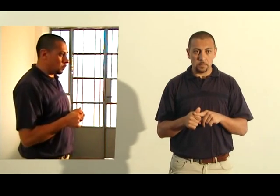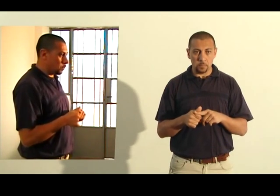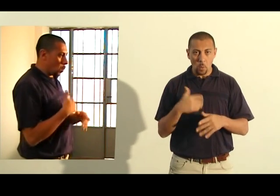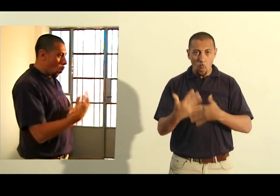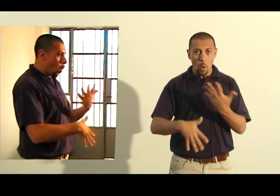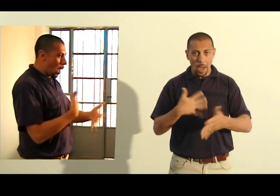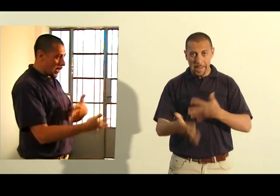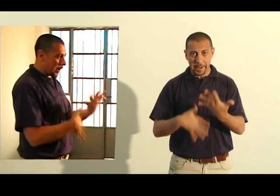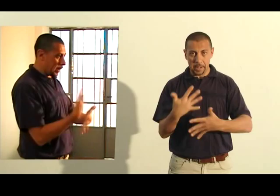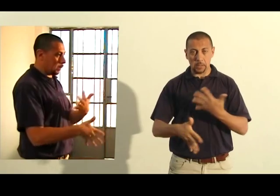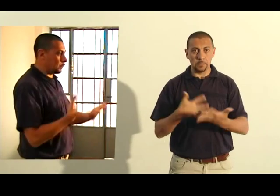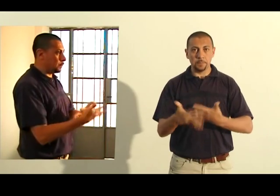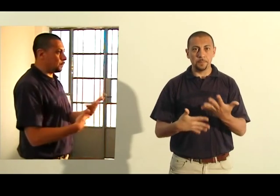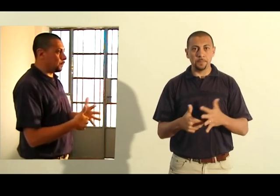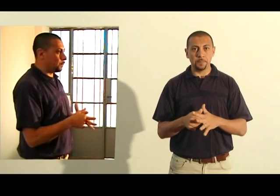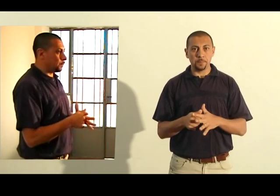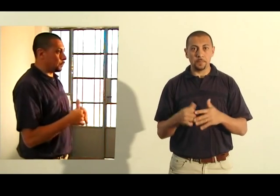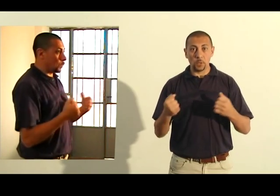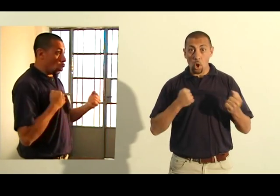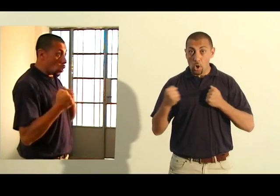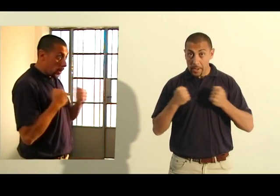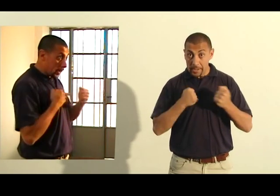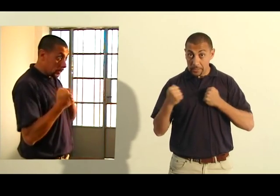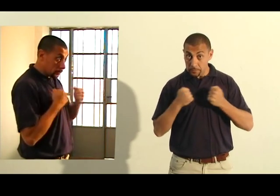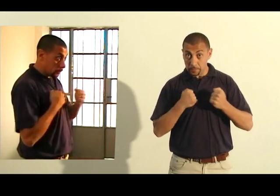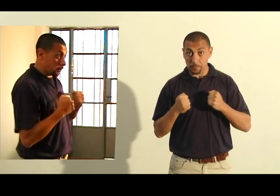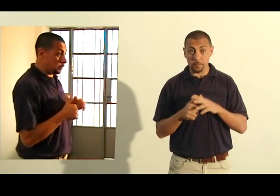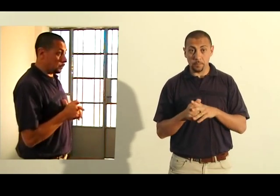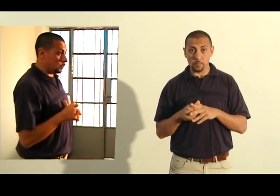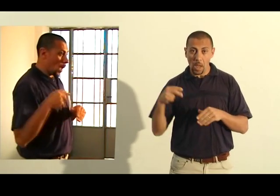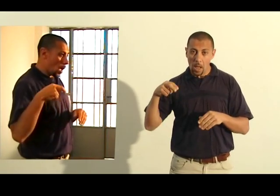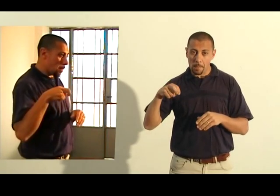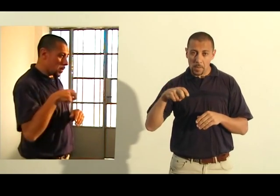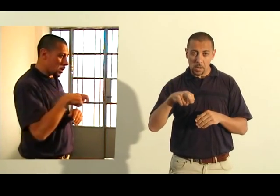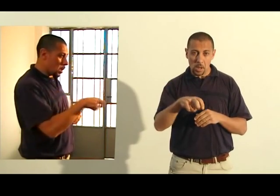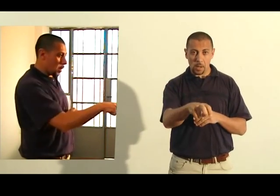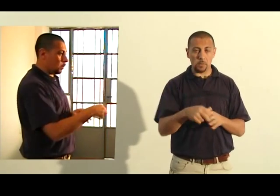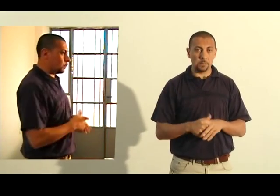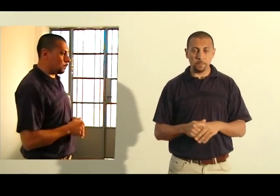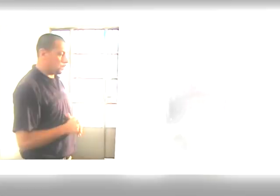JUGAR CORRER CAMINAR